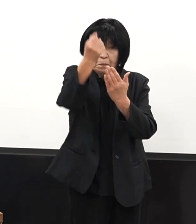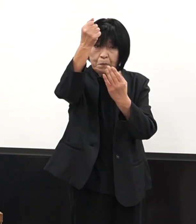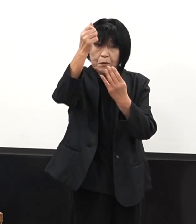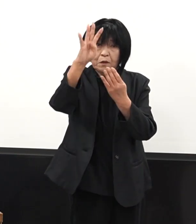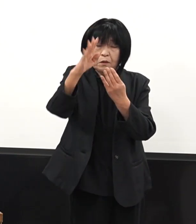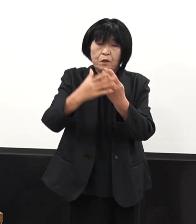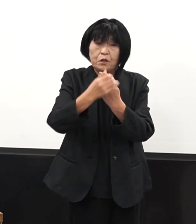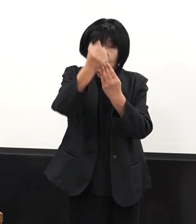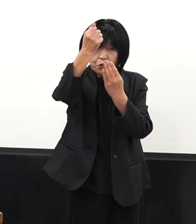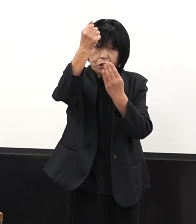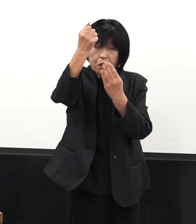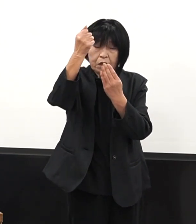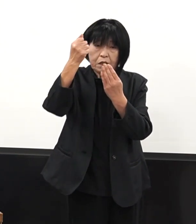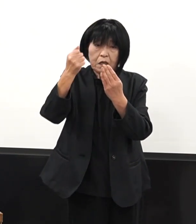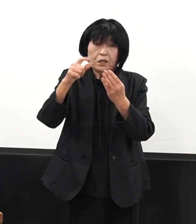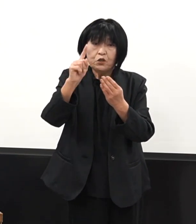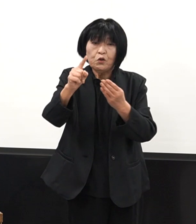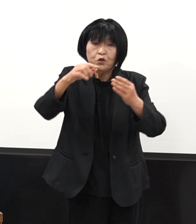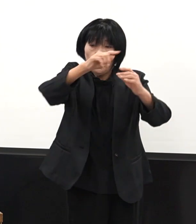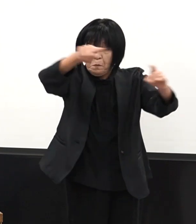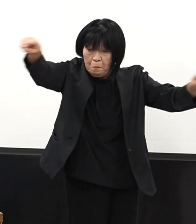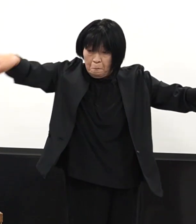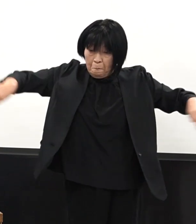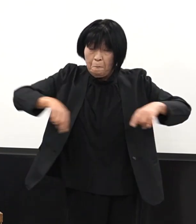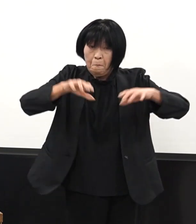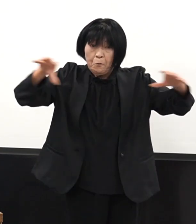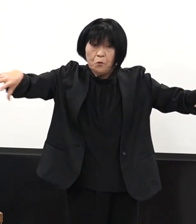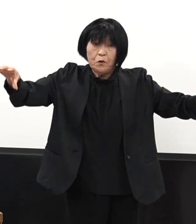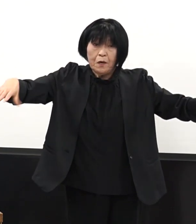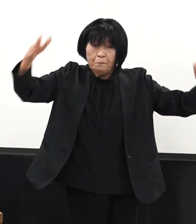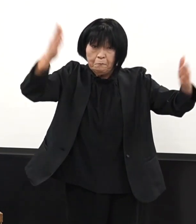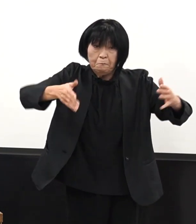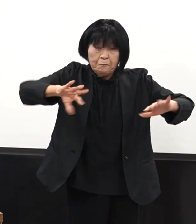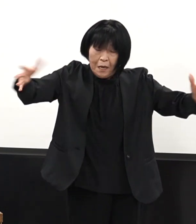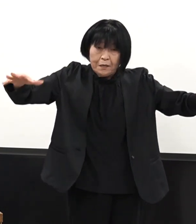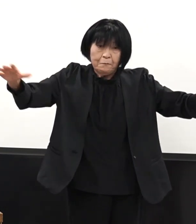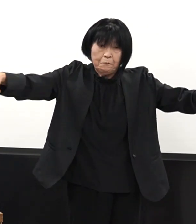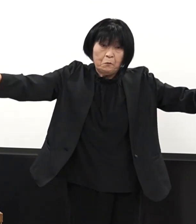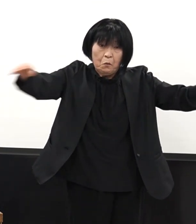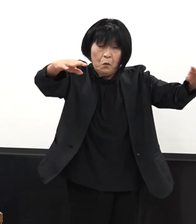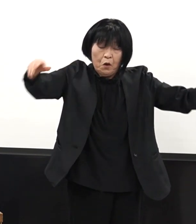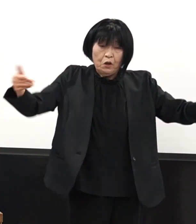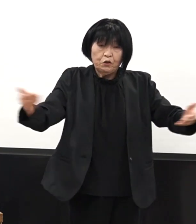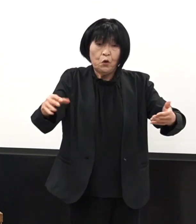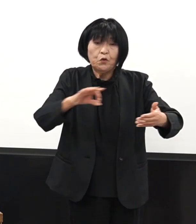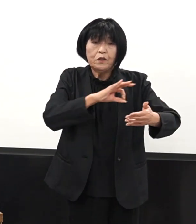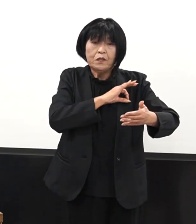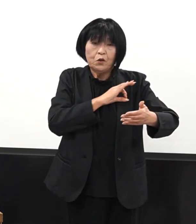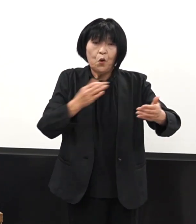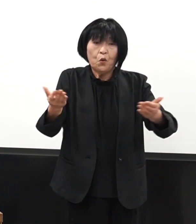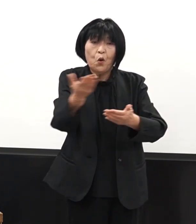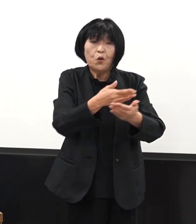一つの空間で業務を行うことで、 職員間の交流が促進され、